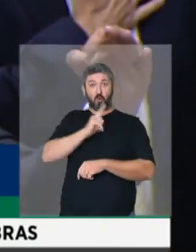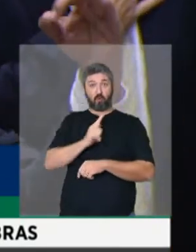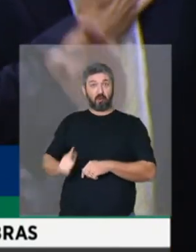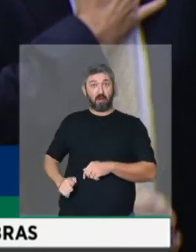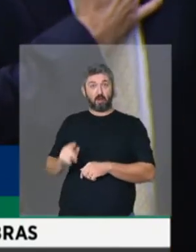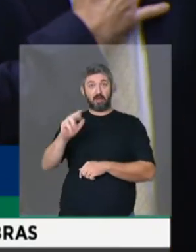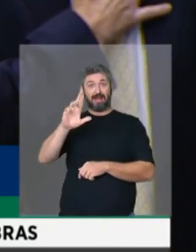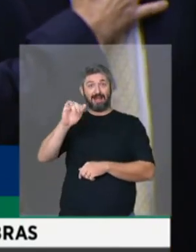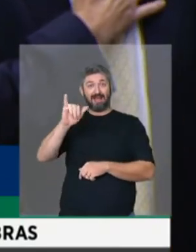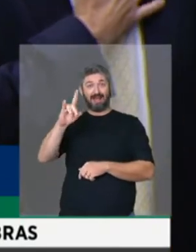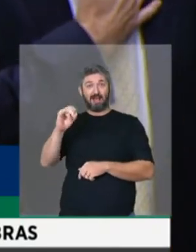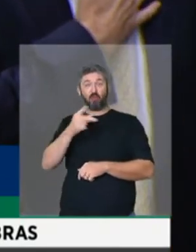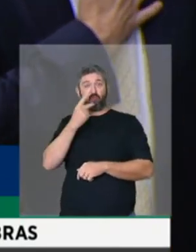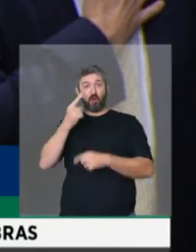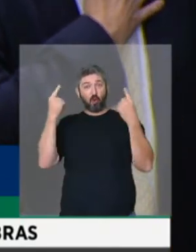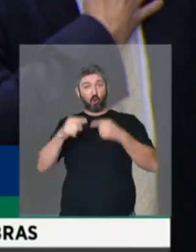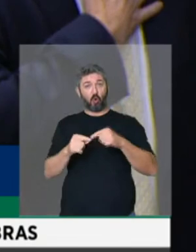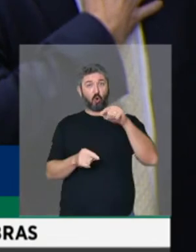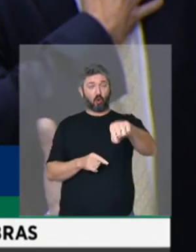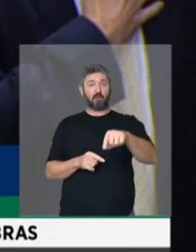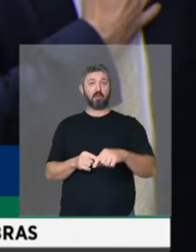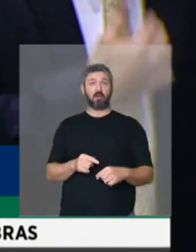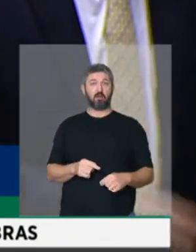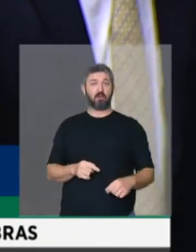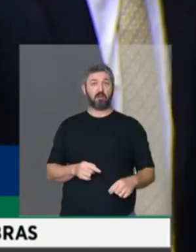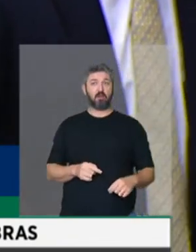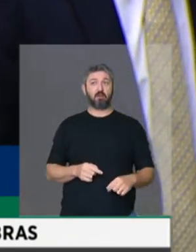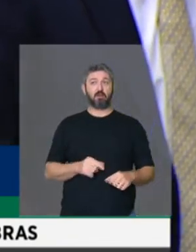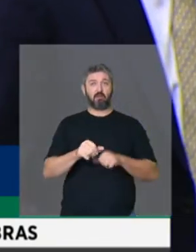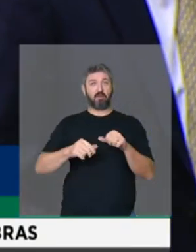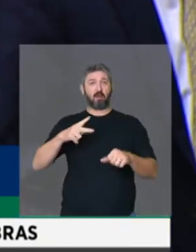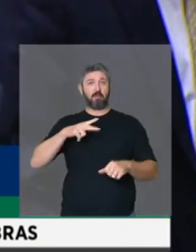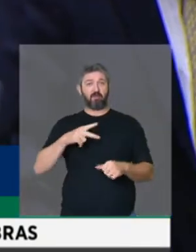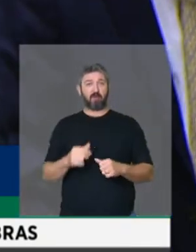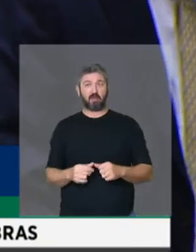APAGÃO E AUMENTO NO VALOR DA TARIFA. EU QUERO INCLUSIVE DIZER AQUI QUE ESSA POSIÇÃO NÃO FOI UMA POSIÇÃO SÓ DE